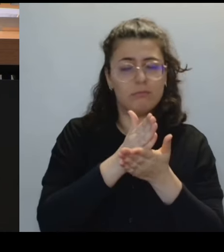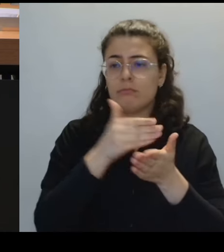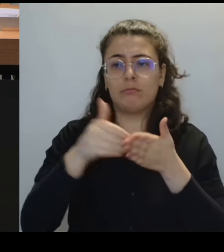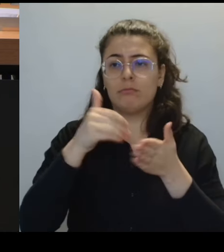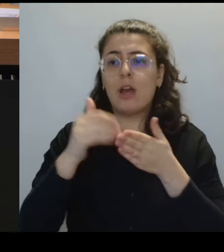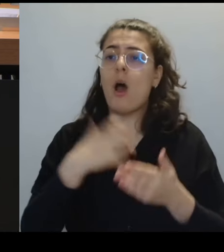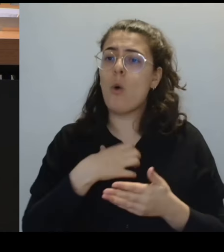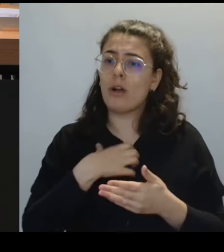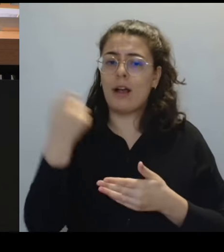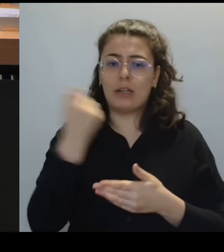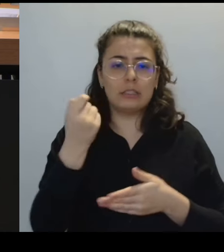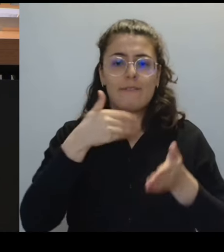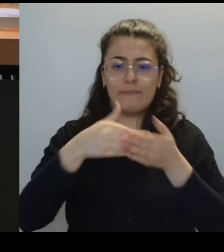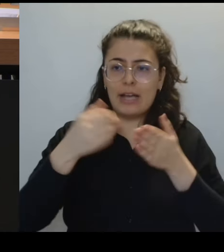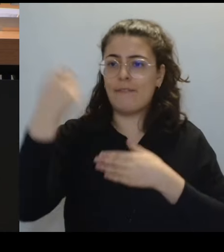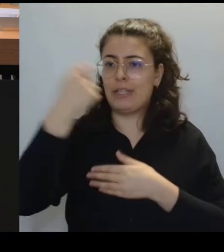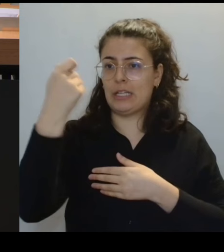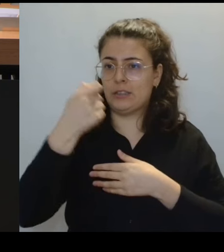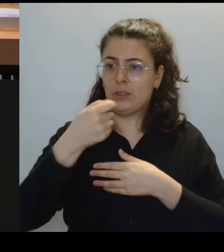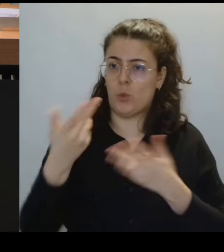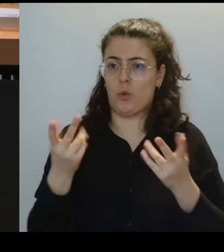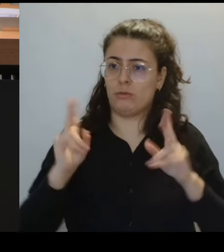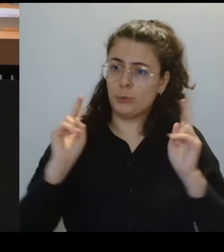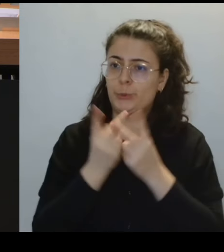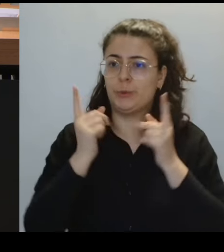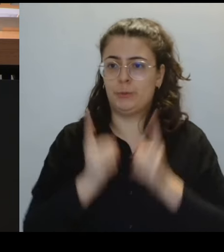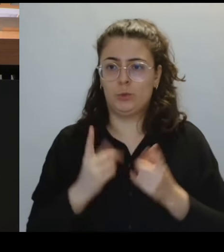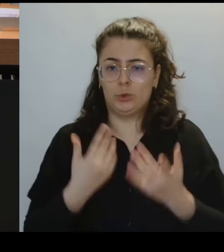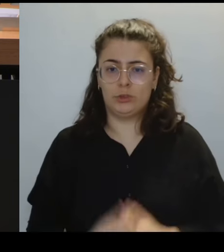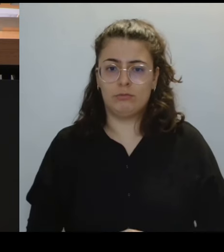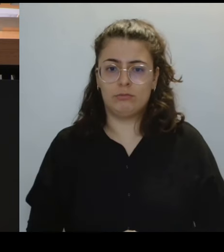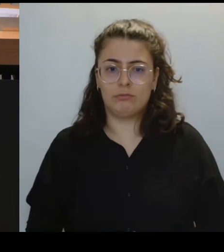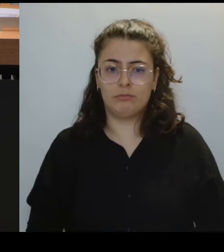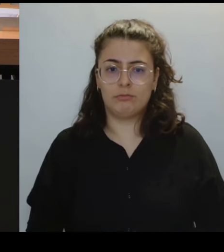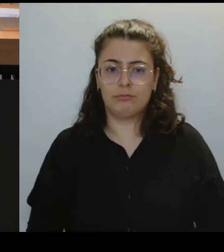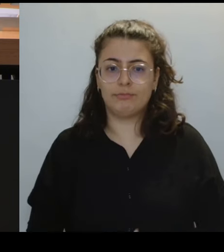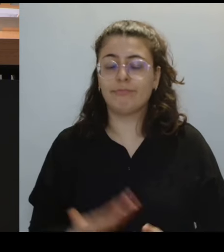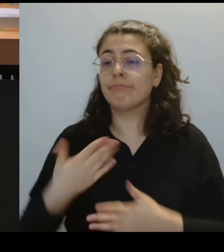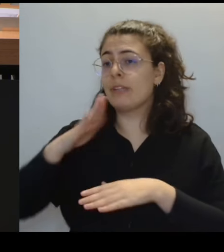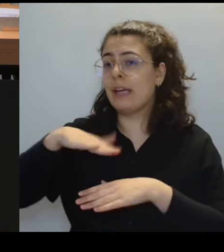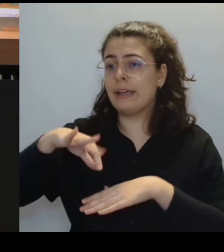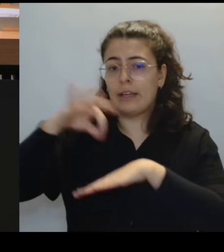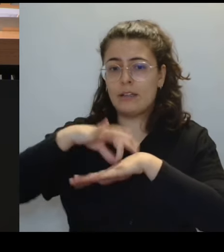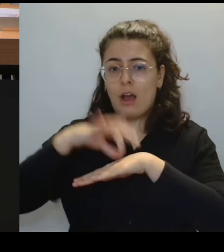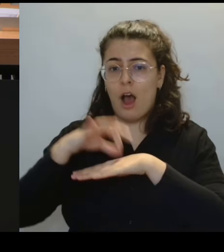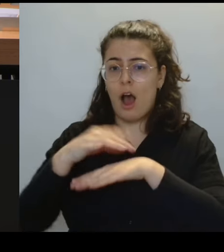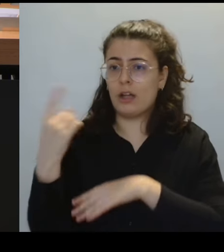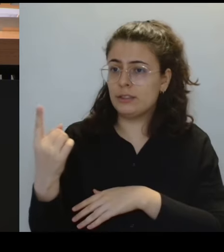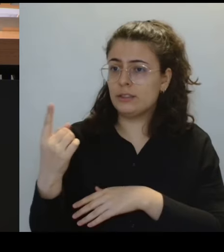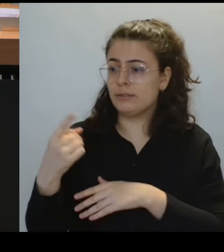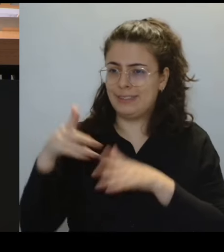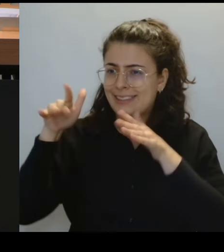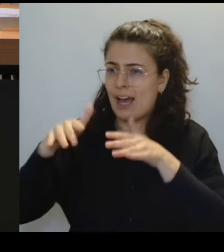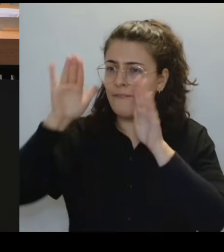Der vertraute Kinderarzt soll die Entwicklung des Kindes standardisiert und weiter begleiten.